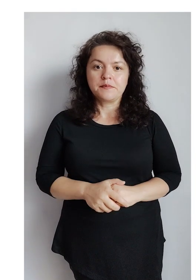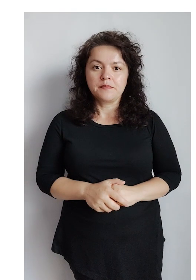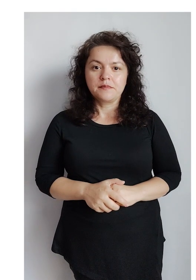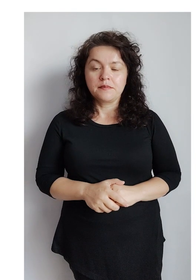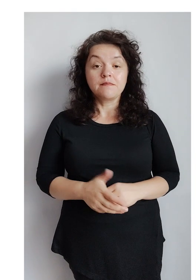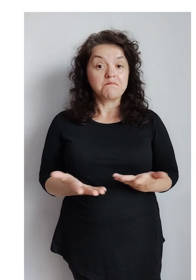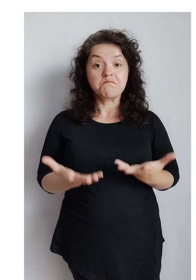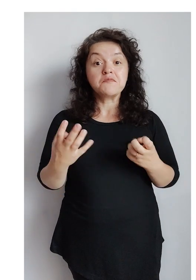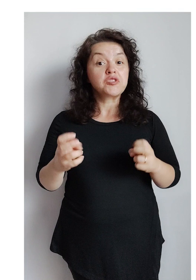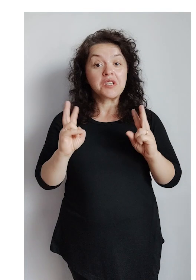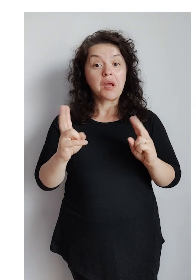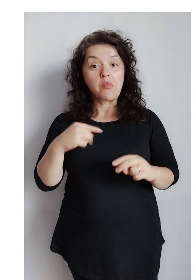Ce trebuie făcut?